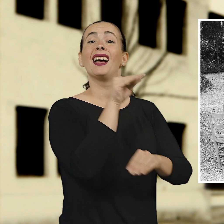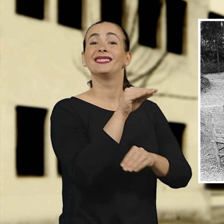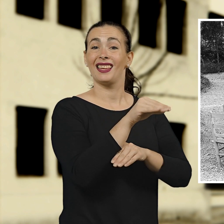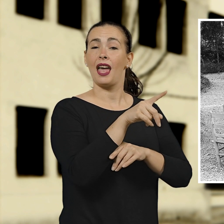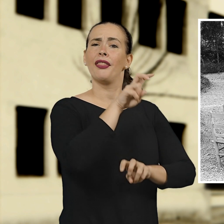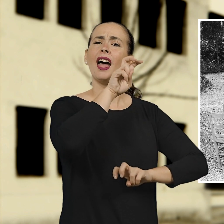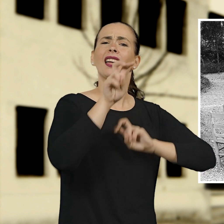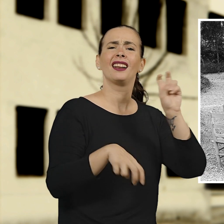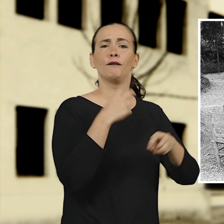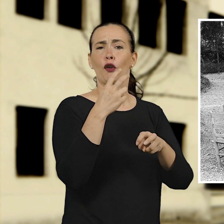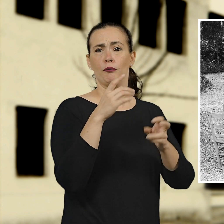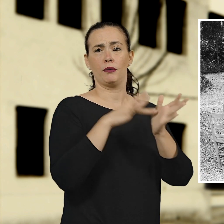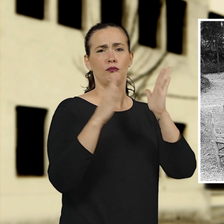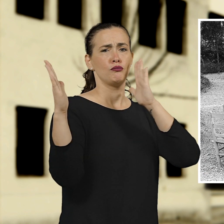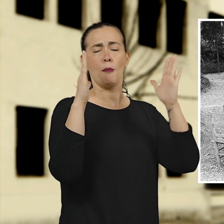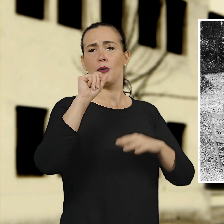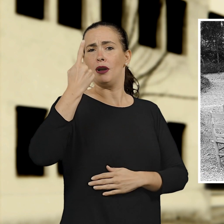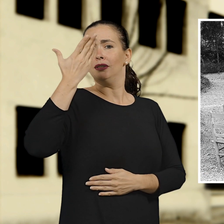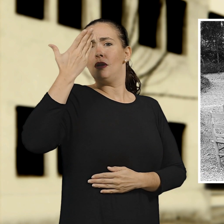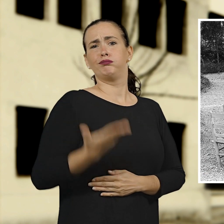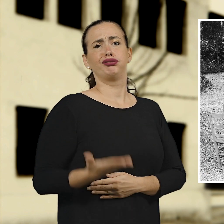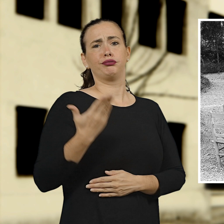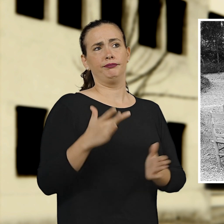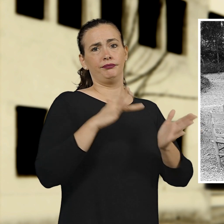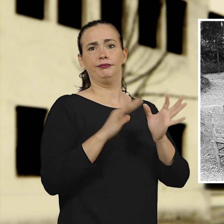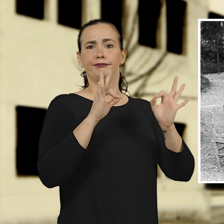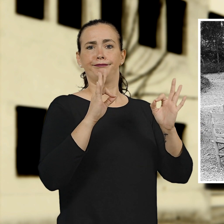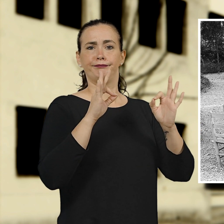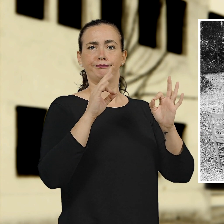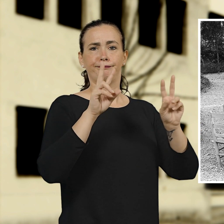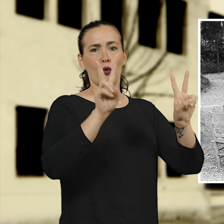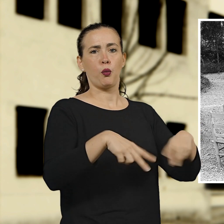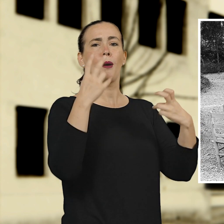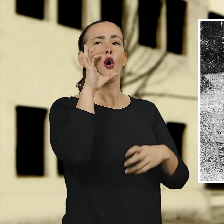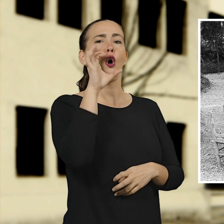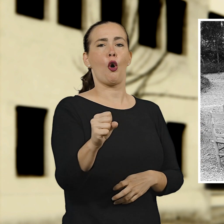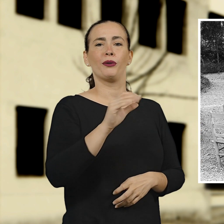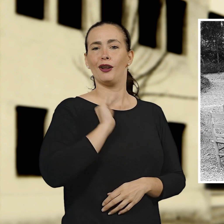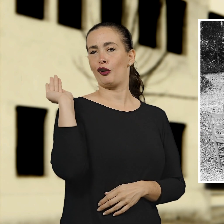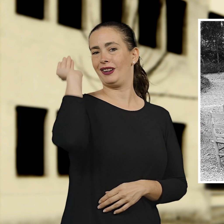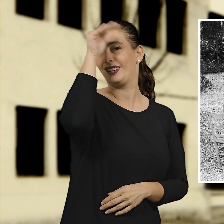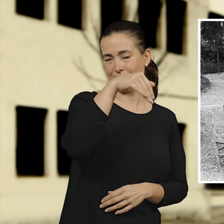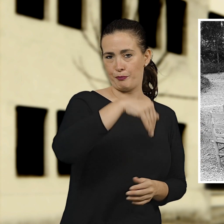La reforma de l’ensenyament és una de les més importants que afrontarà el nou govern de la República.